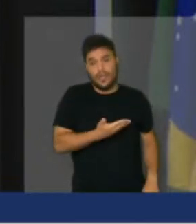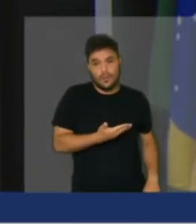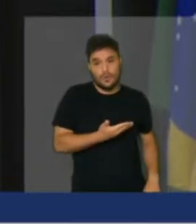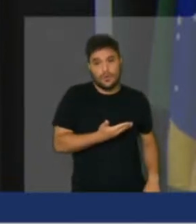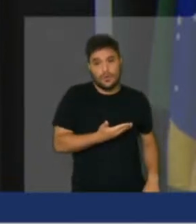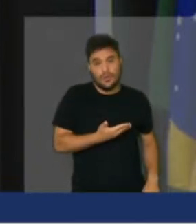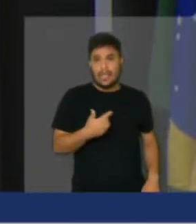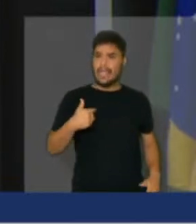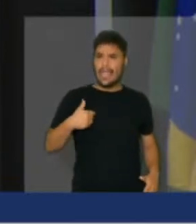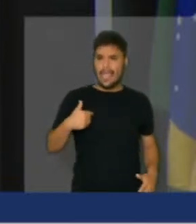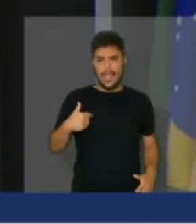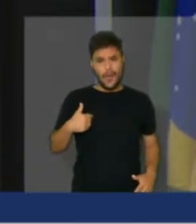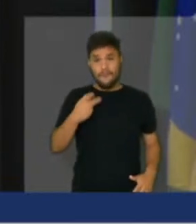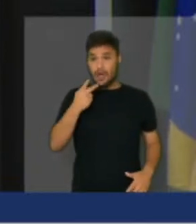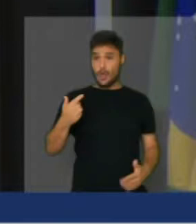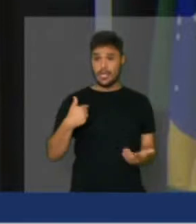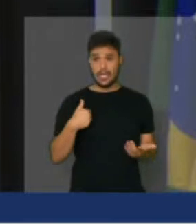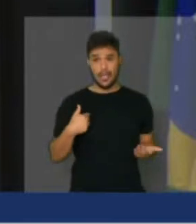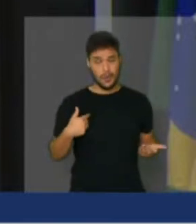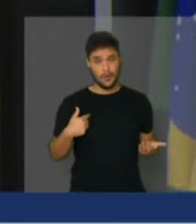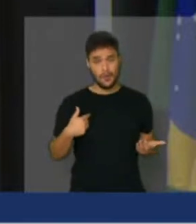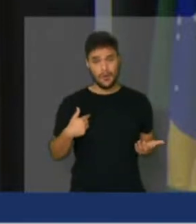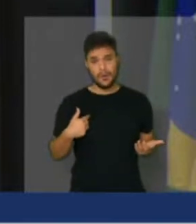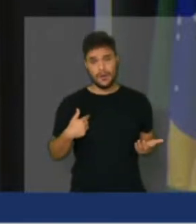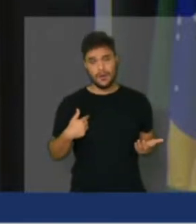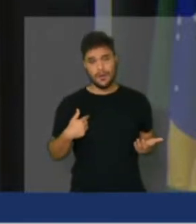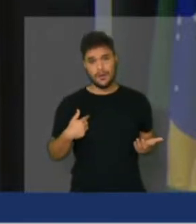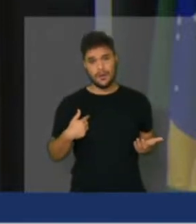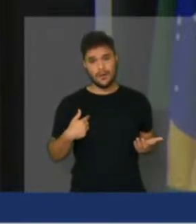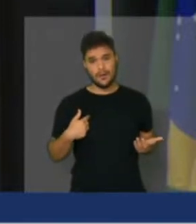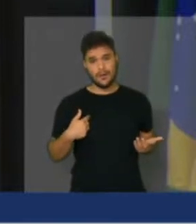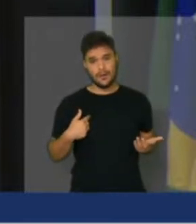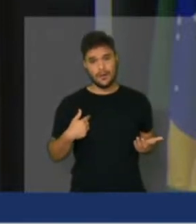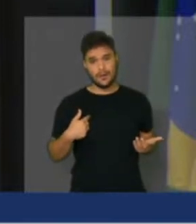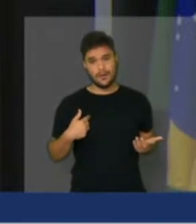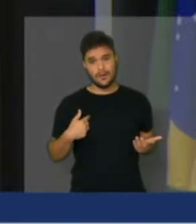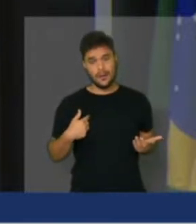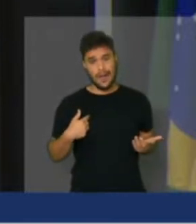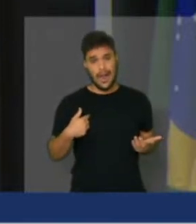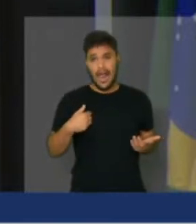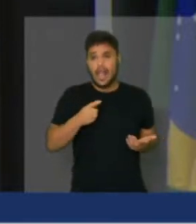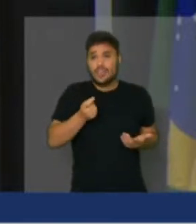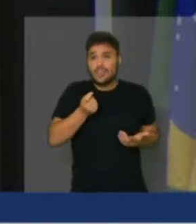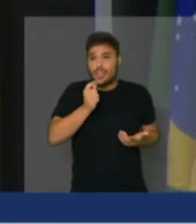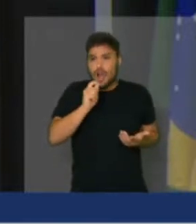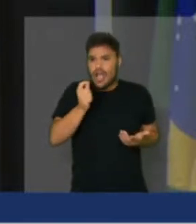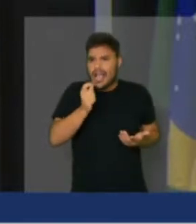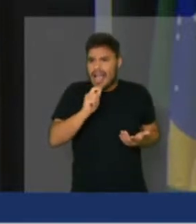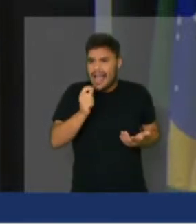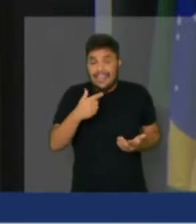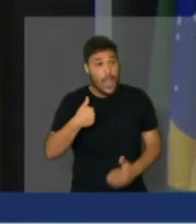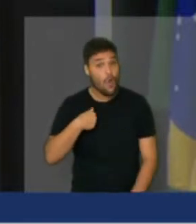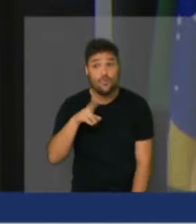GOVERNO COM DE QUE EU TERIA... DROGADA, SENHORES EU NUNCA FUMEI UM CIGARRO. EU DESAFIO QUALQUER UM A TER UMA IMAGEM MINHA UM CIGARRO NA MÃ O, EU